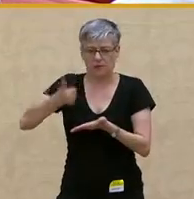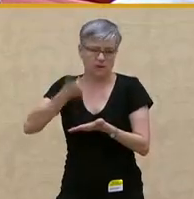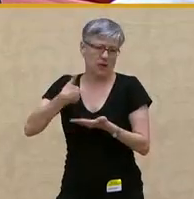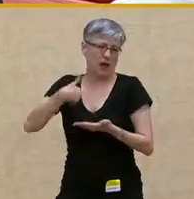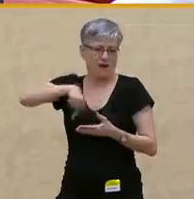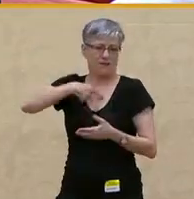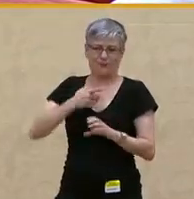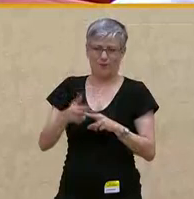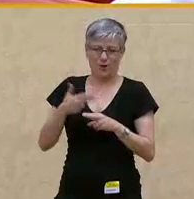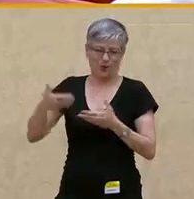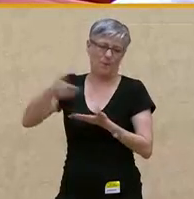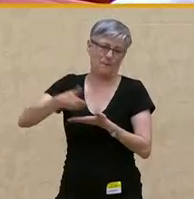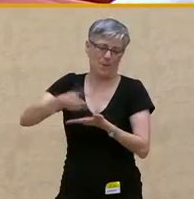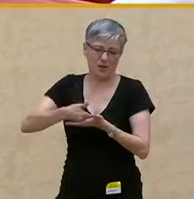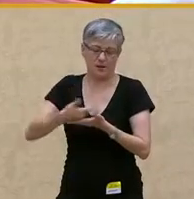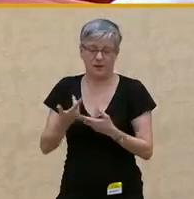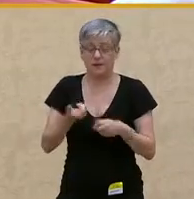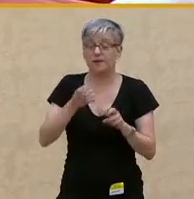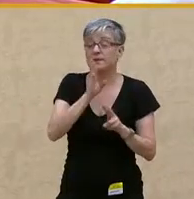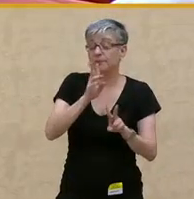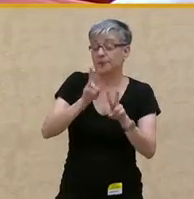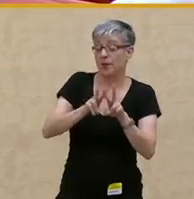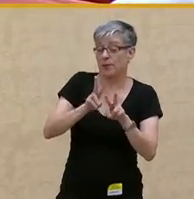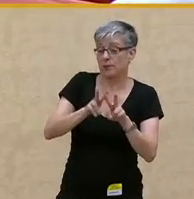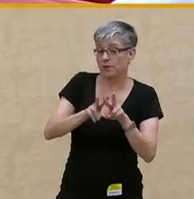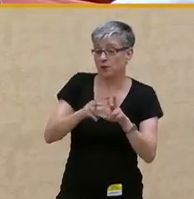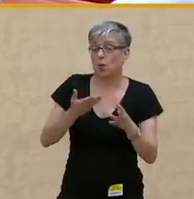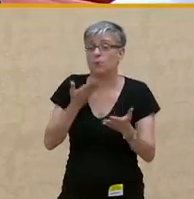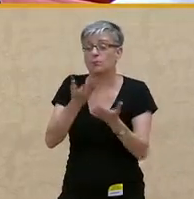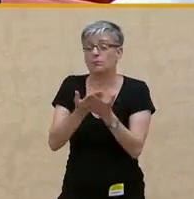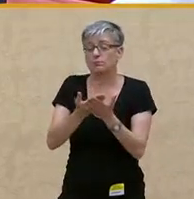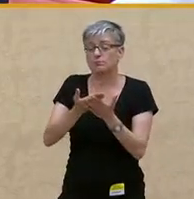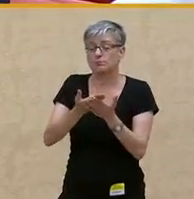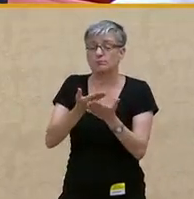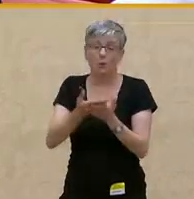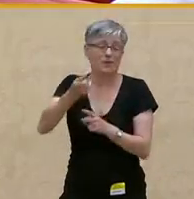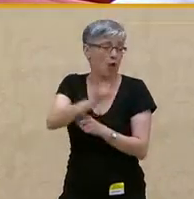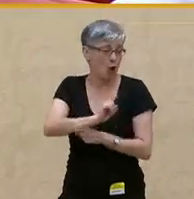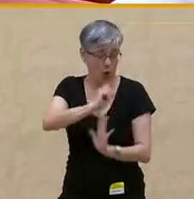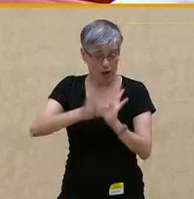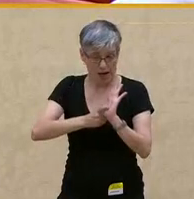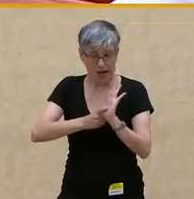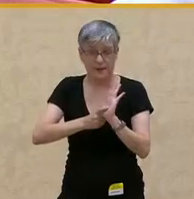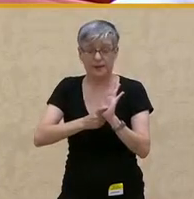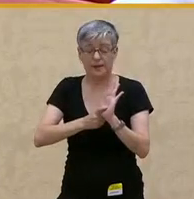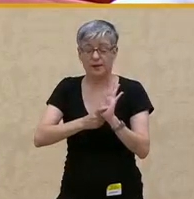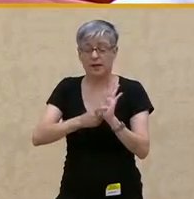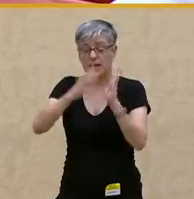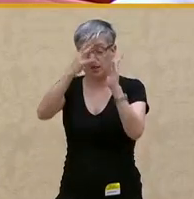Como bien han dicho, Vox aprobó la proposición no de ley para el censiento sordoceguera en España,